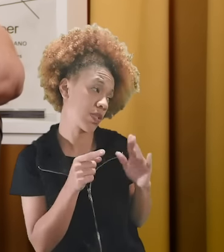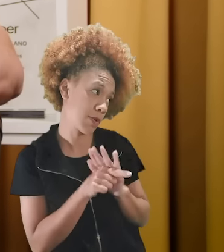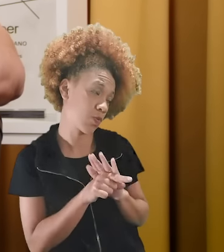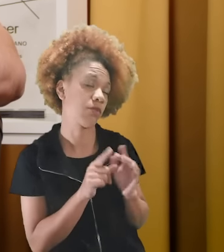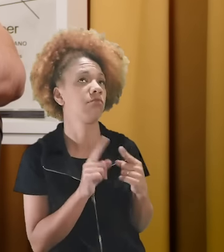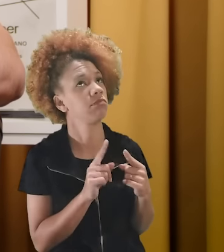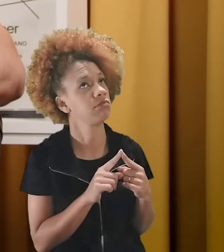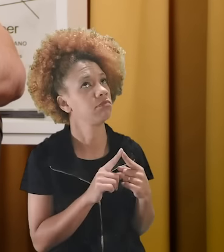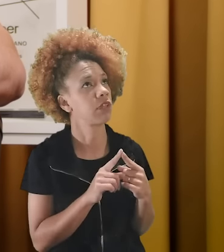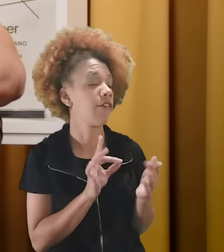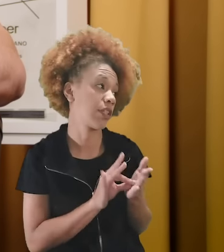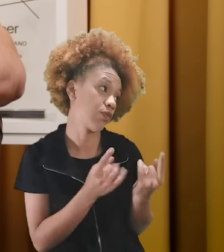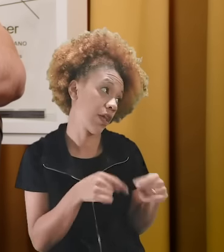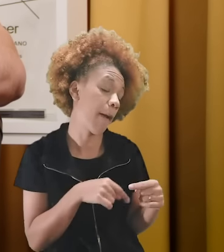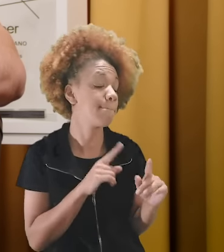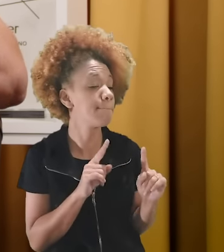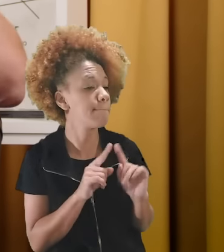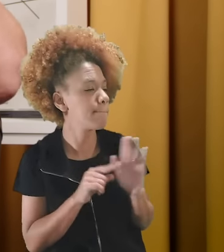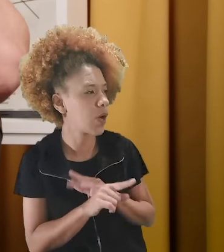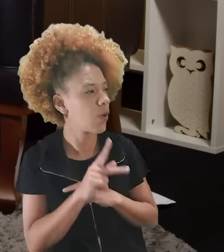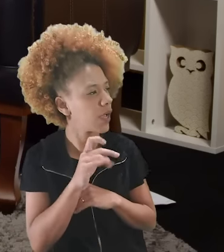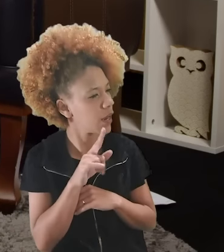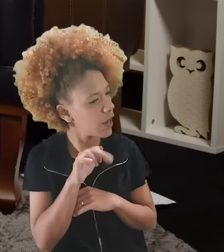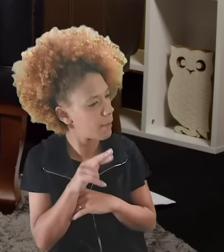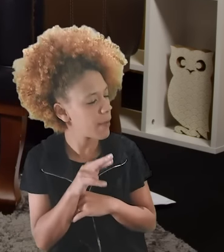verdade Na verdade uma é um desafio mas a primeira pergunta é o Cléber Machado quando veio aqui ele